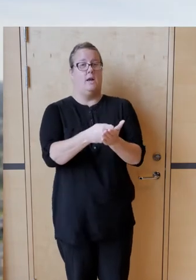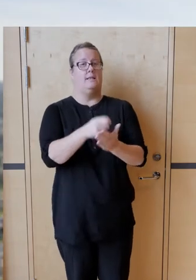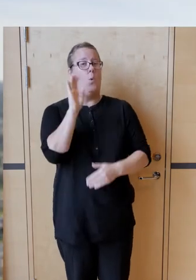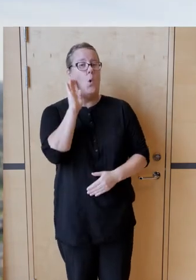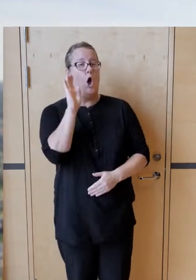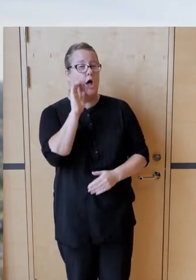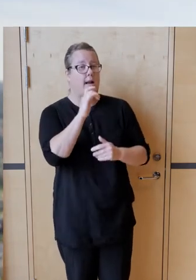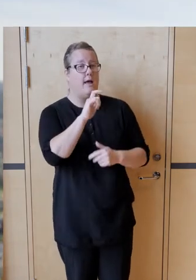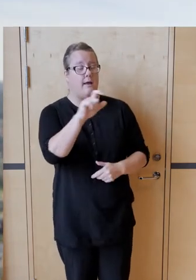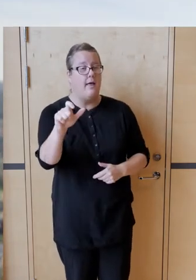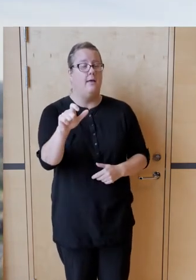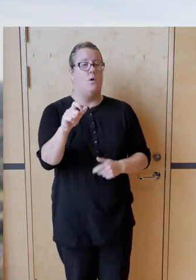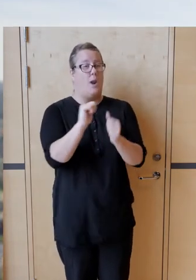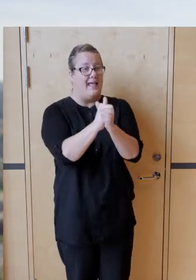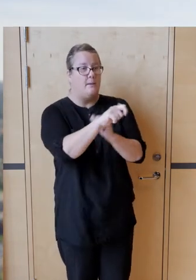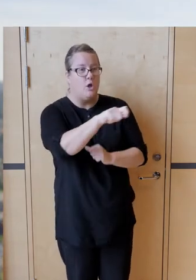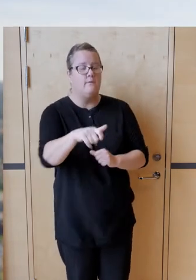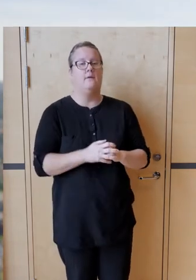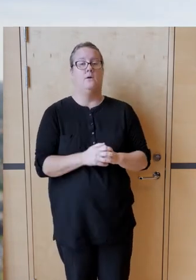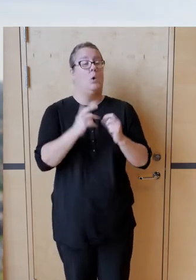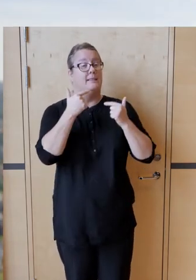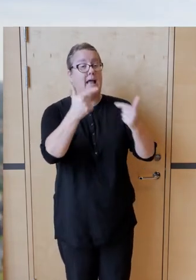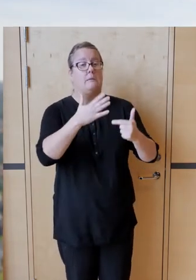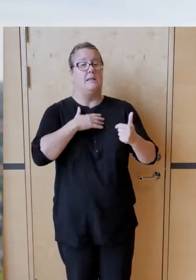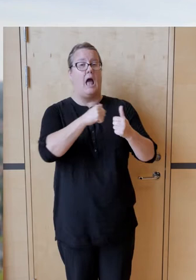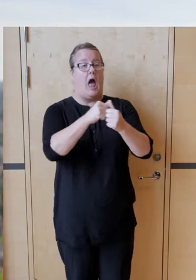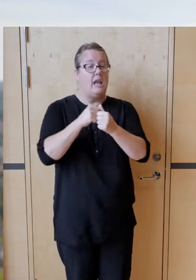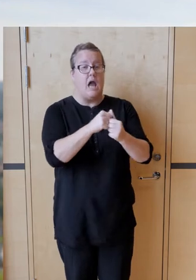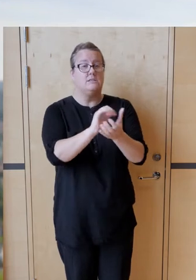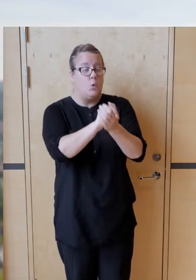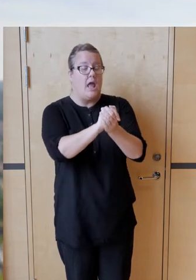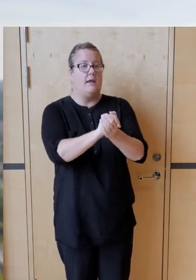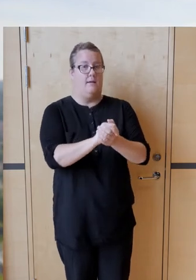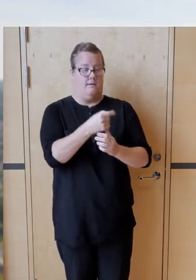Och tack till mina allians kolleger som var innan mig Har Andreas Håkansson har